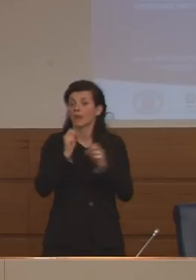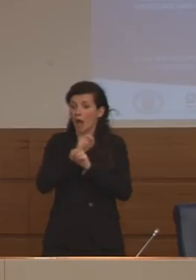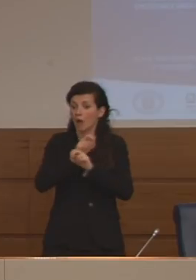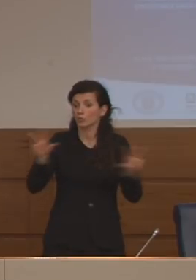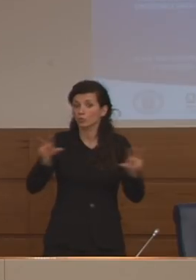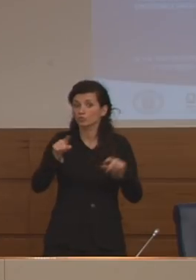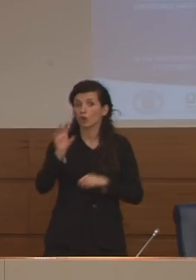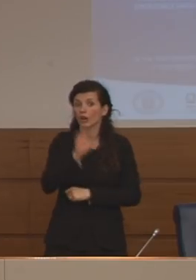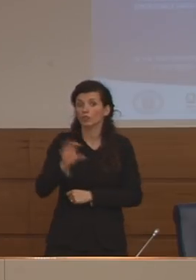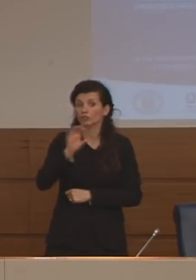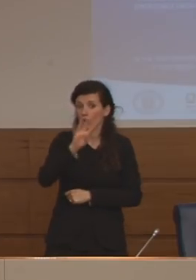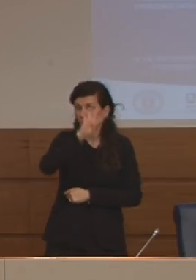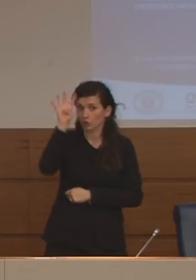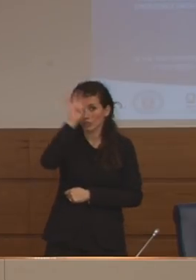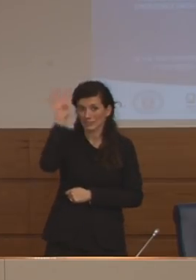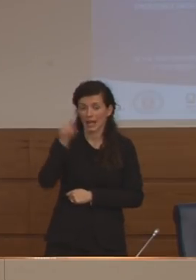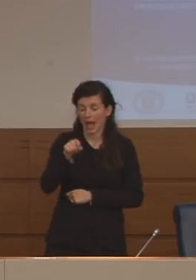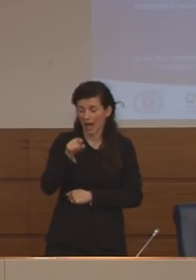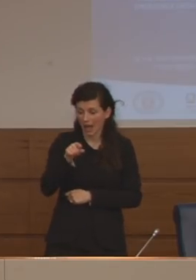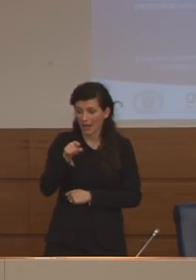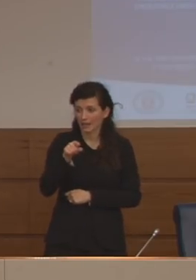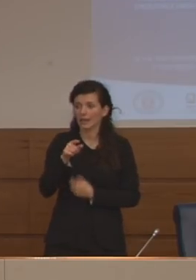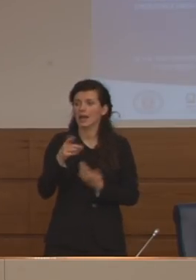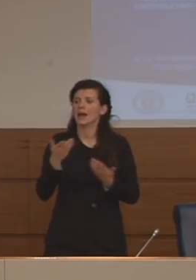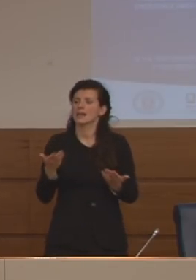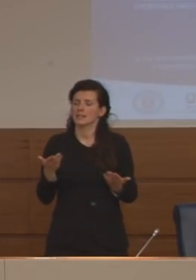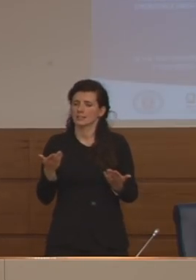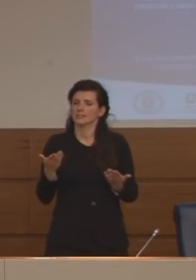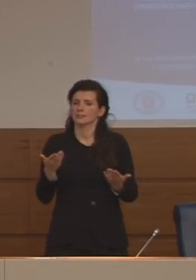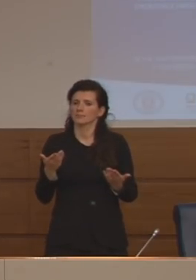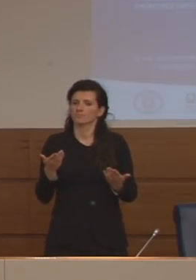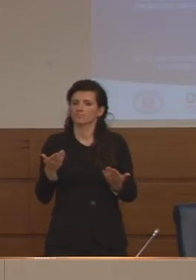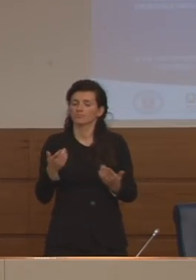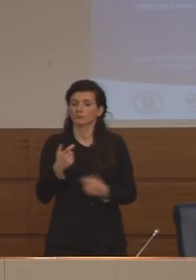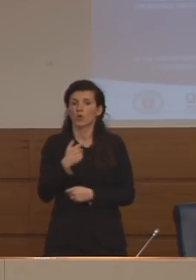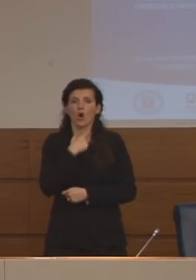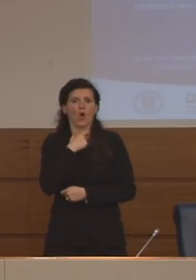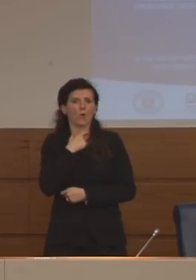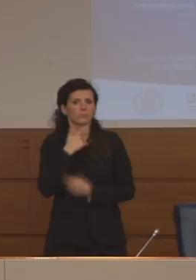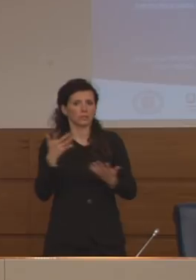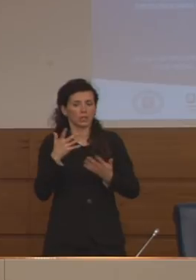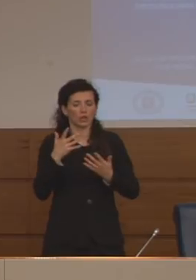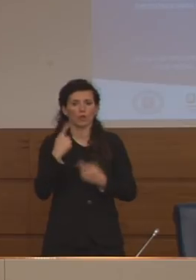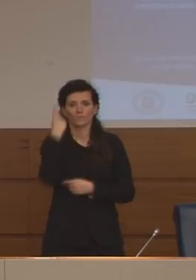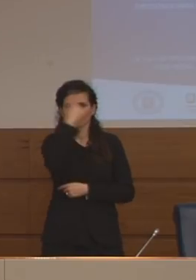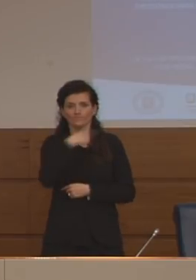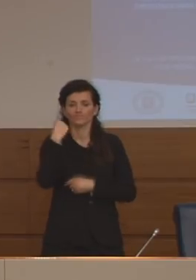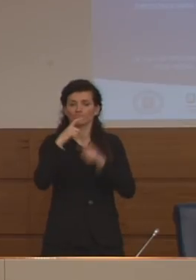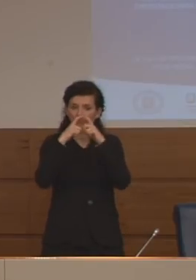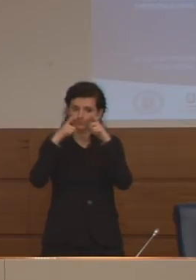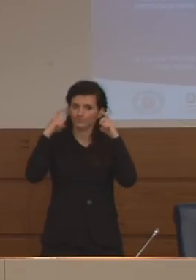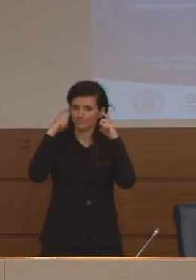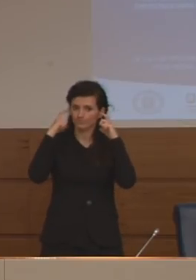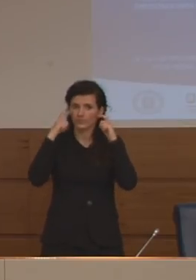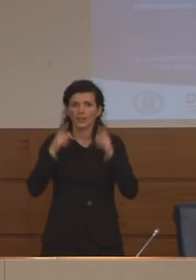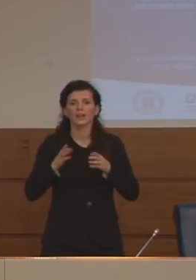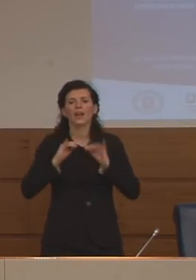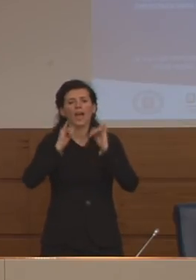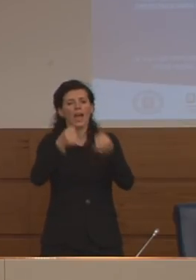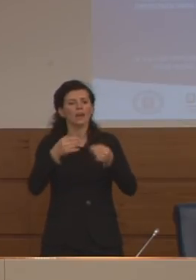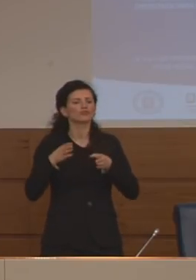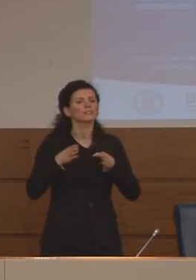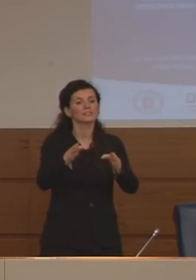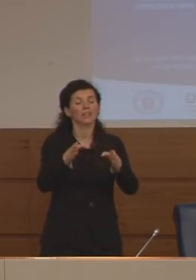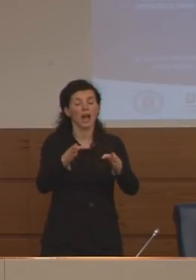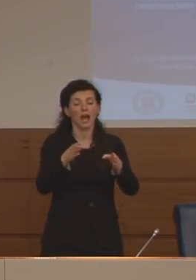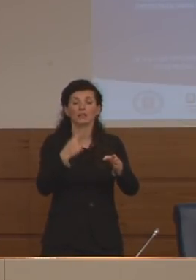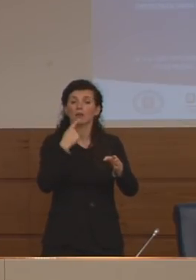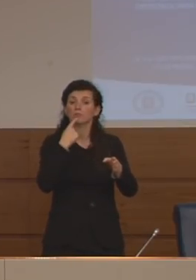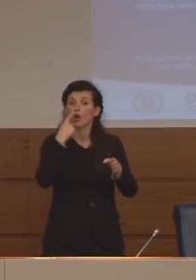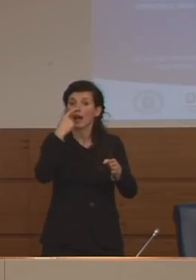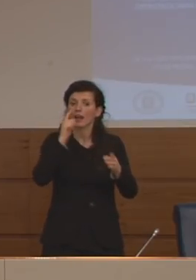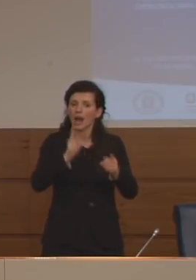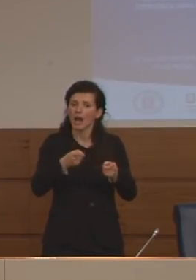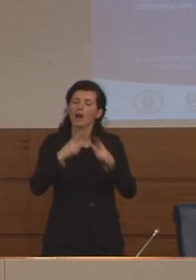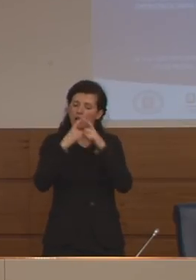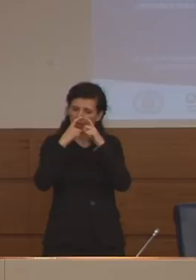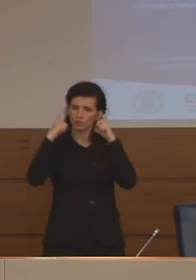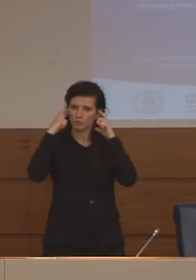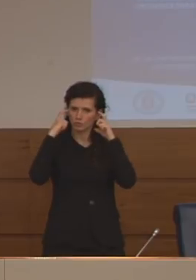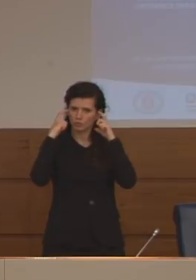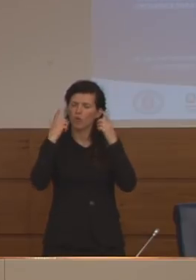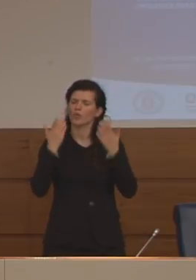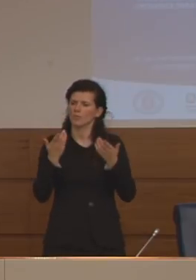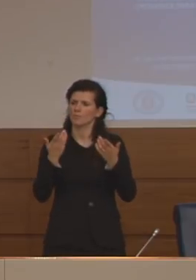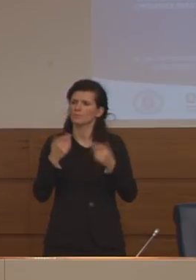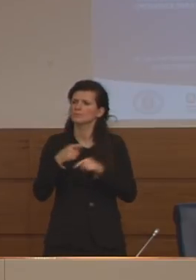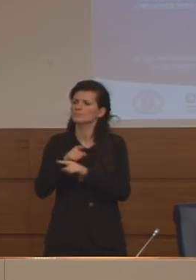sull'obbligatorietà di coprirsi il volto, e quindi delle mascherine, in strada, voi state pensando in che modo rimodulare, anche se